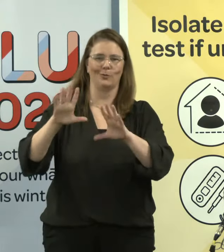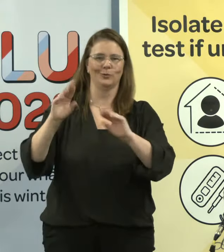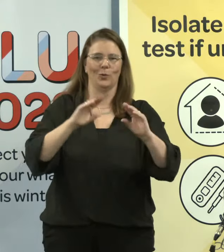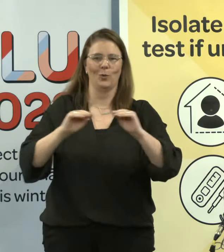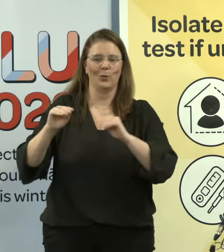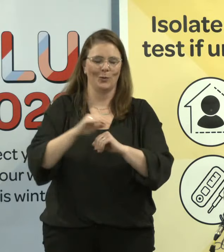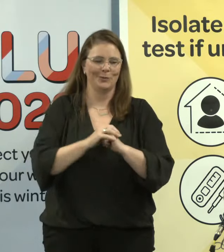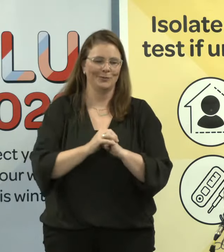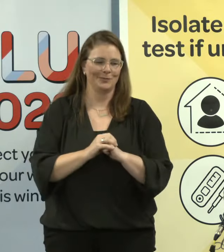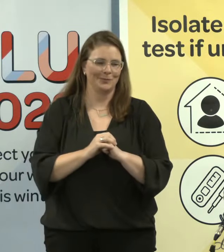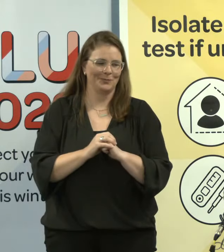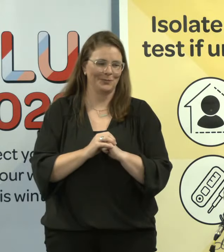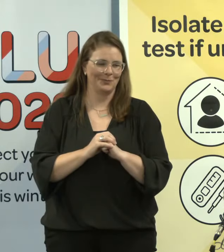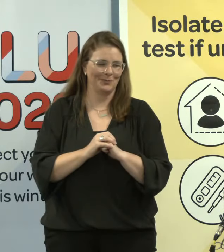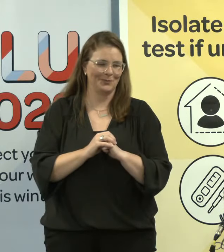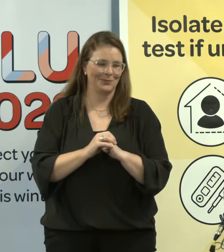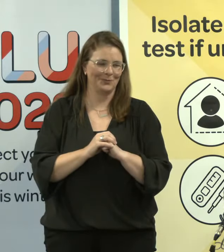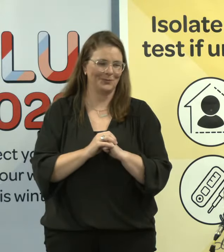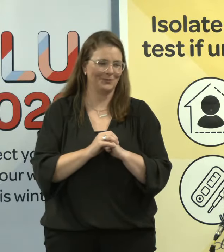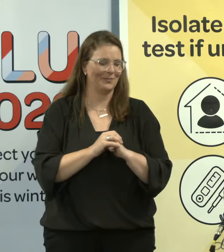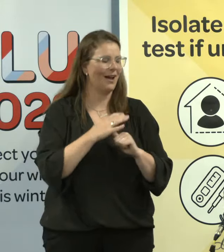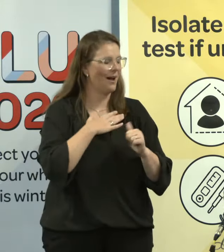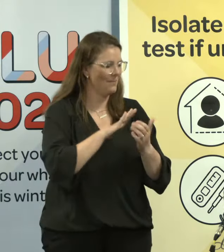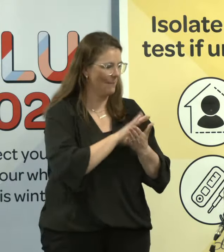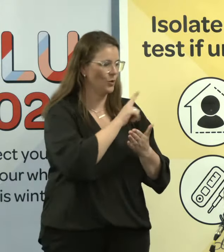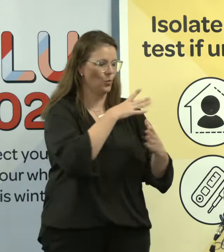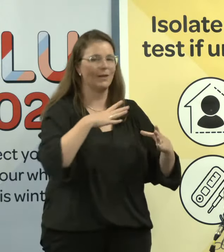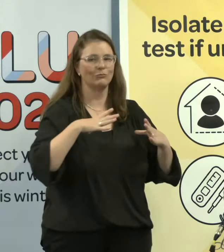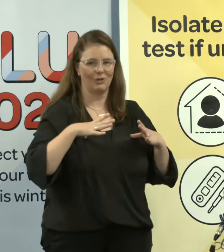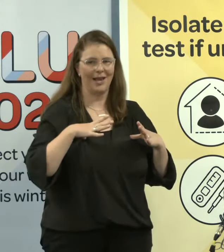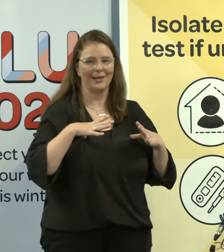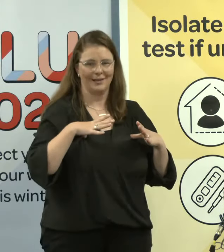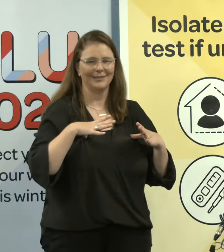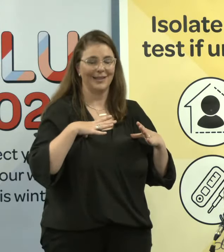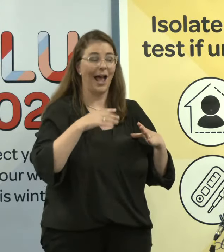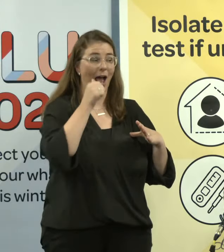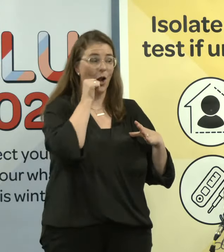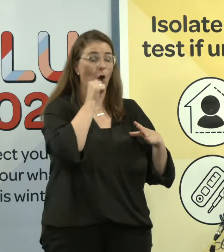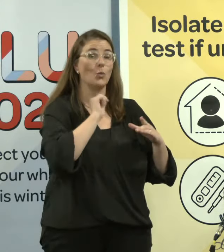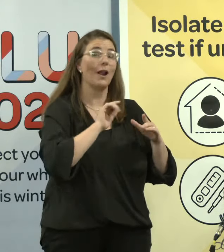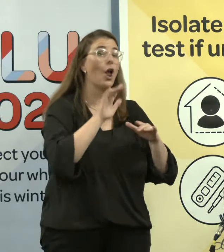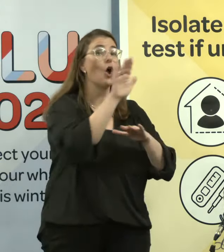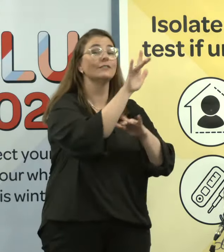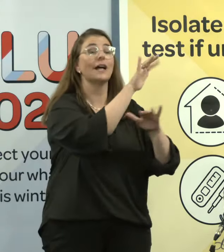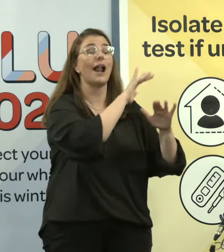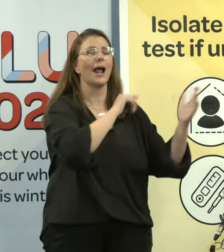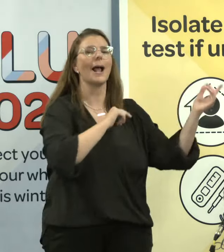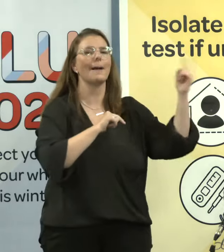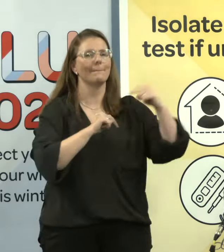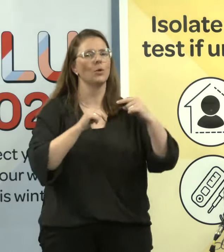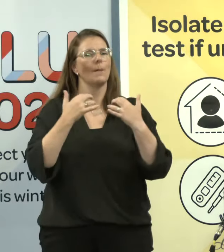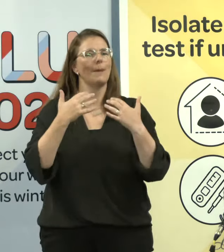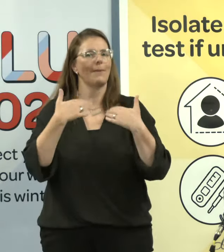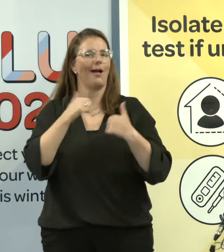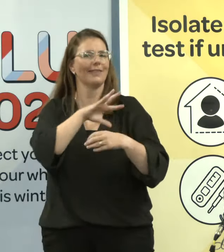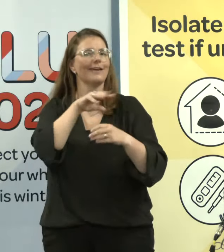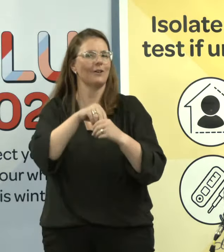tatou i te kati, ko te roa o to taniko, a e mohio ana ahau i tino koa koe ki tera haerenga